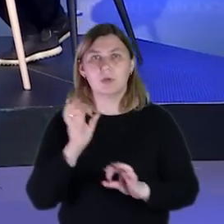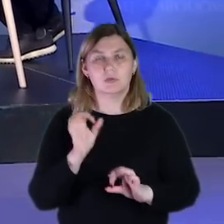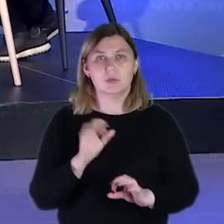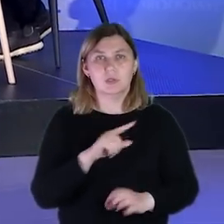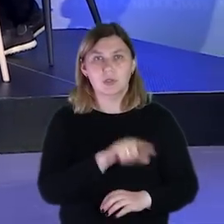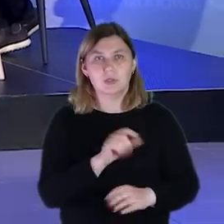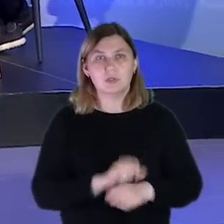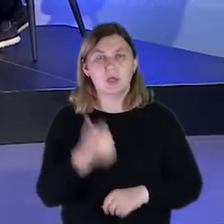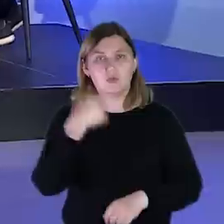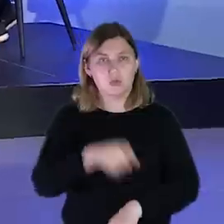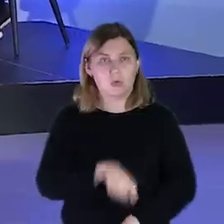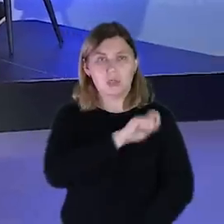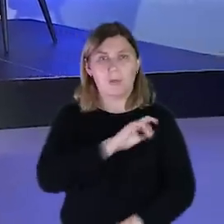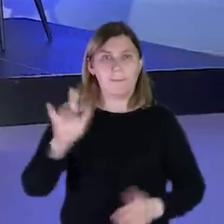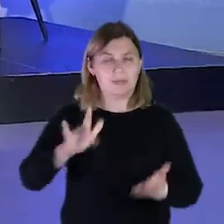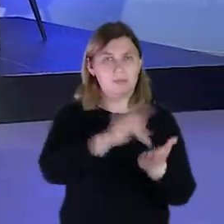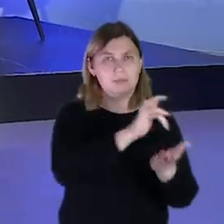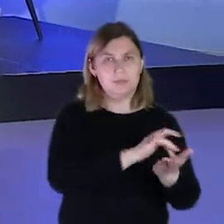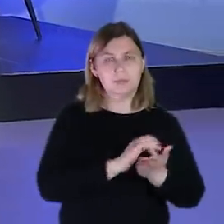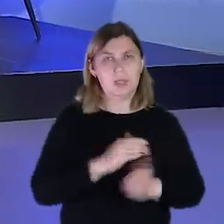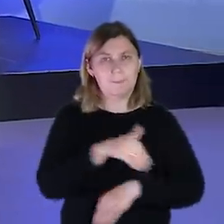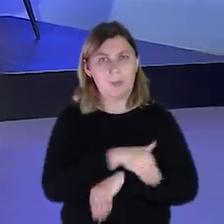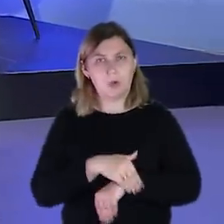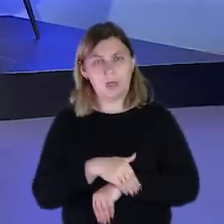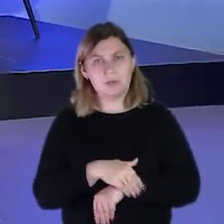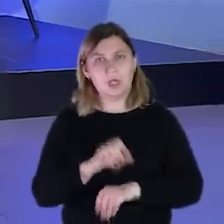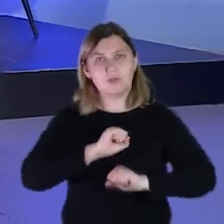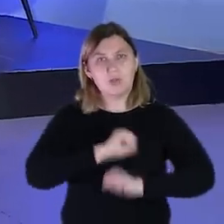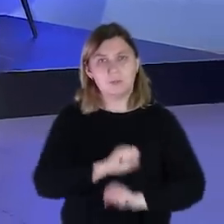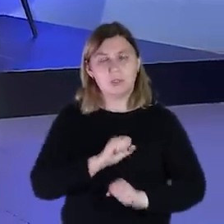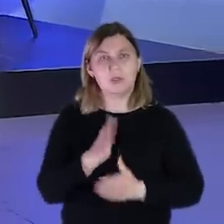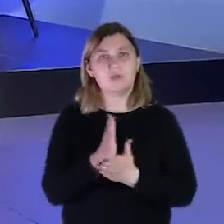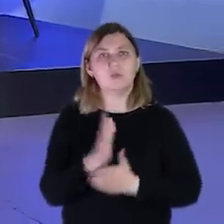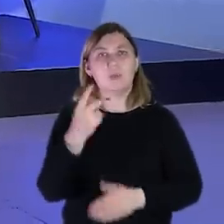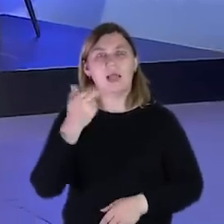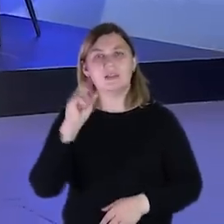W takim pasie stukilometrowego pogranicza, zabezpieczonego przez służby NKWD,